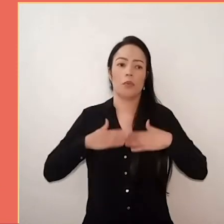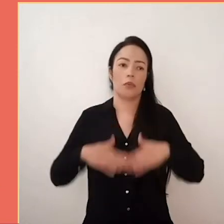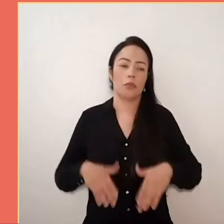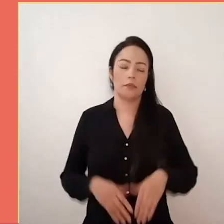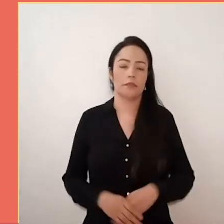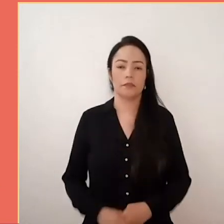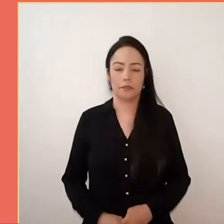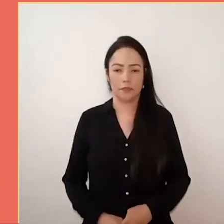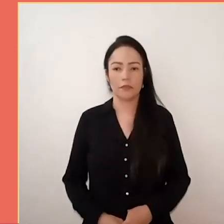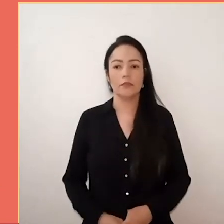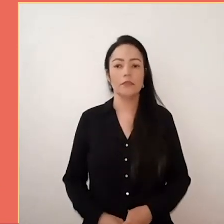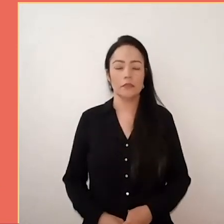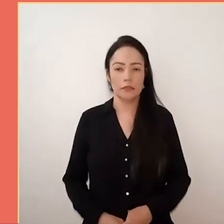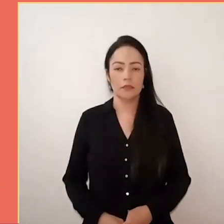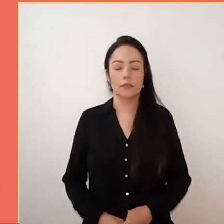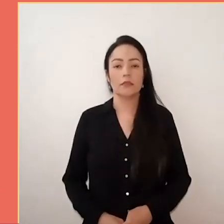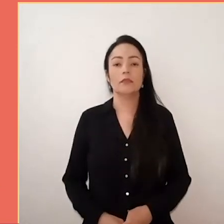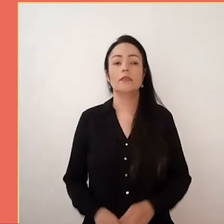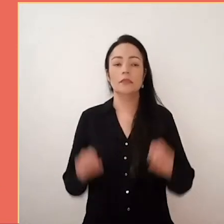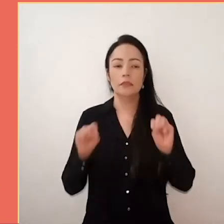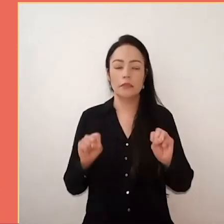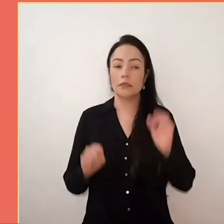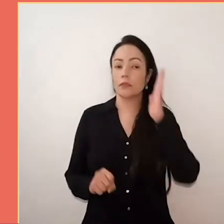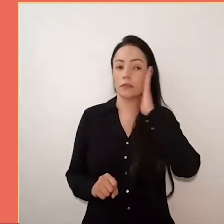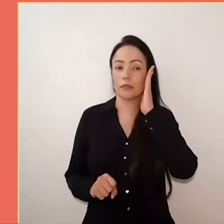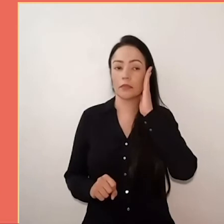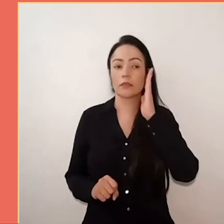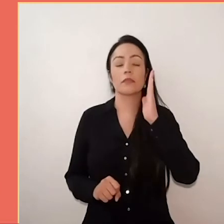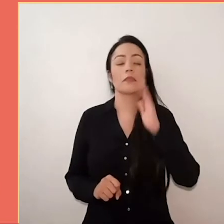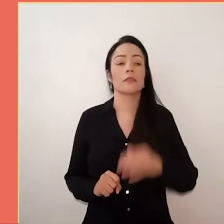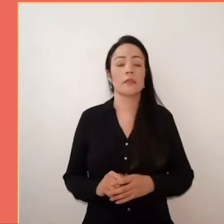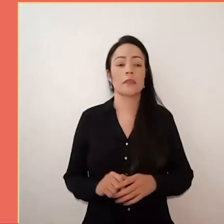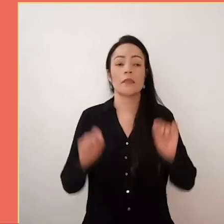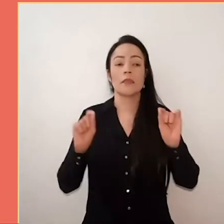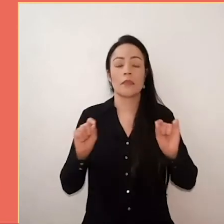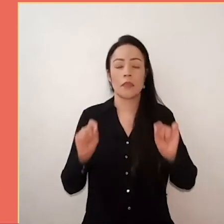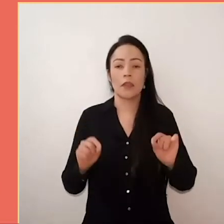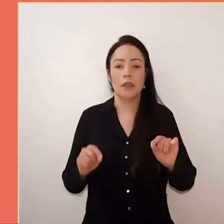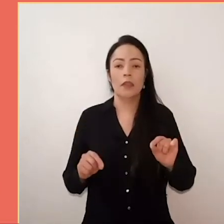podem saber… precisam saber que quando forem abandonadas